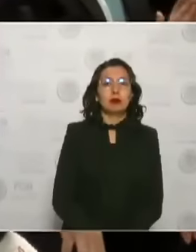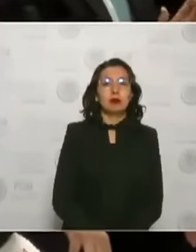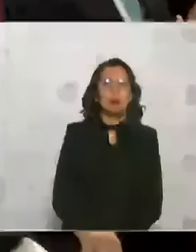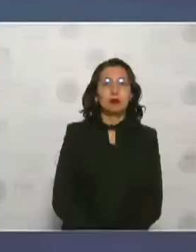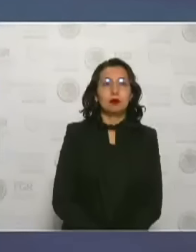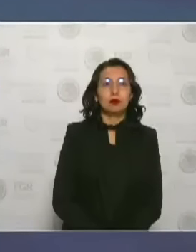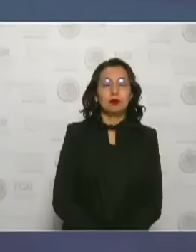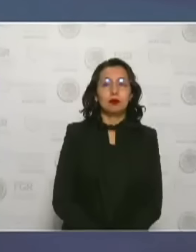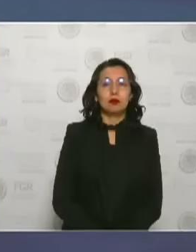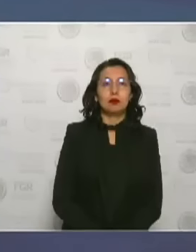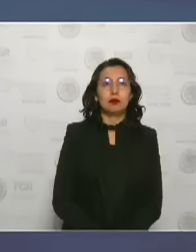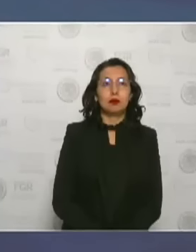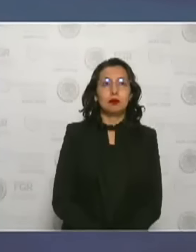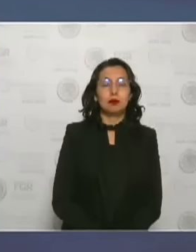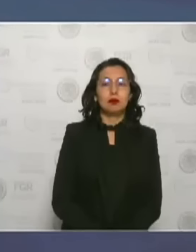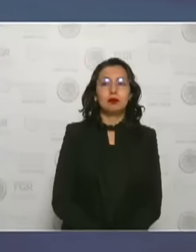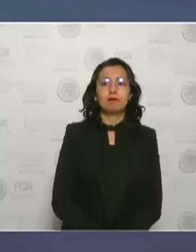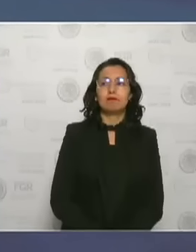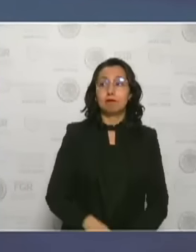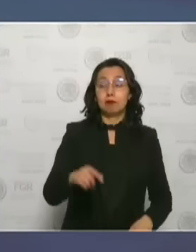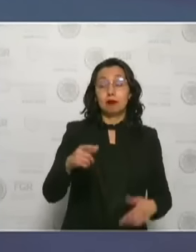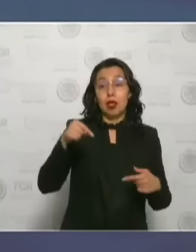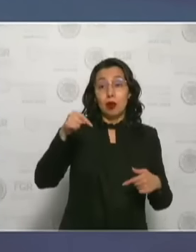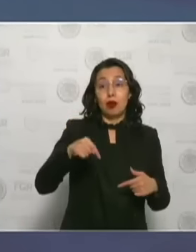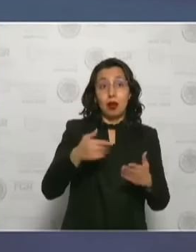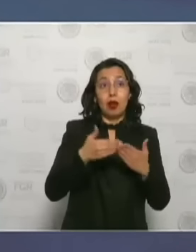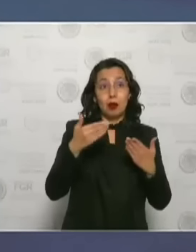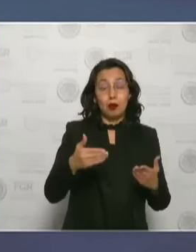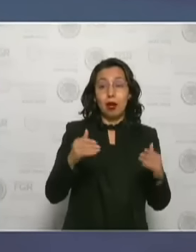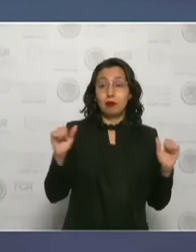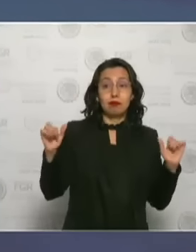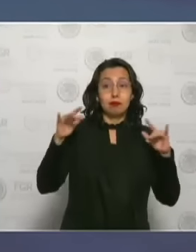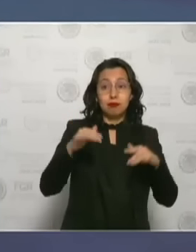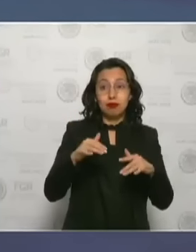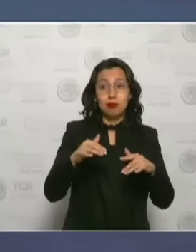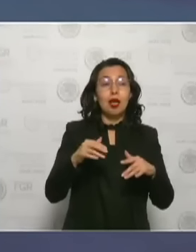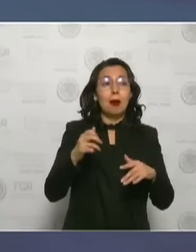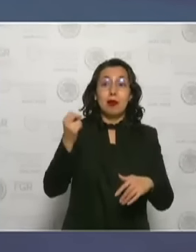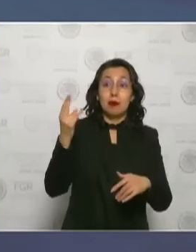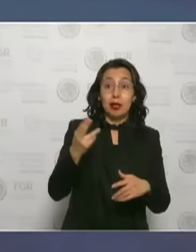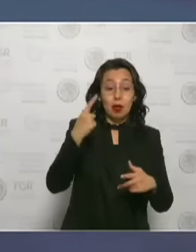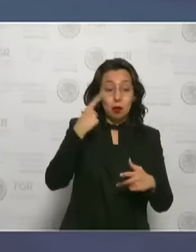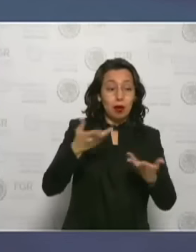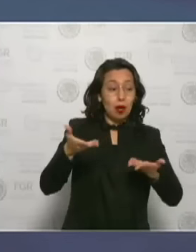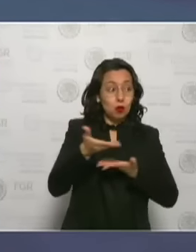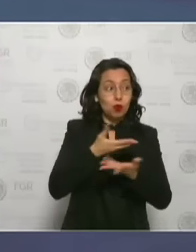Contamos con un espacio privilegiado de encuentro y trabajo, el cual quiero decirles